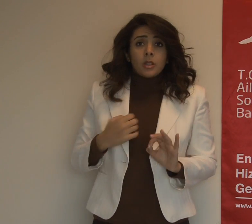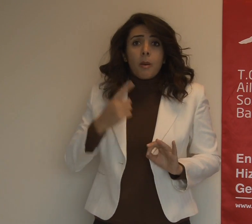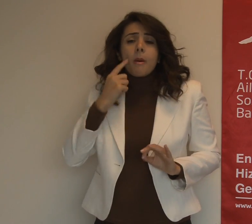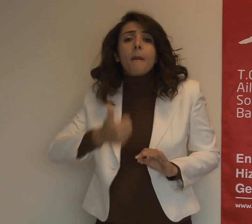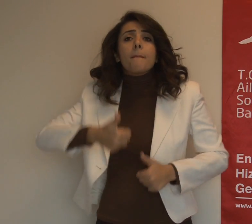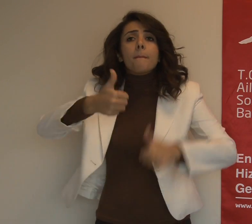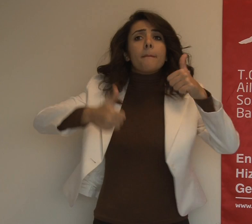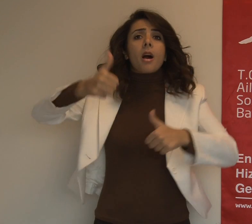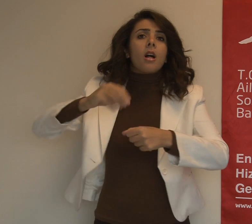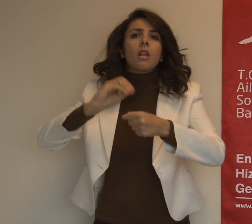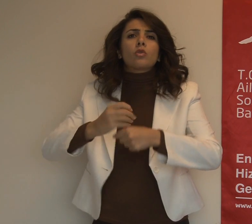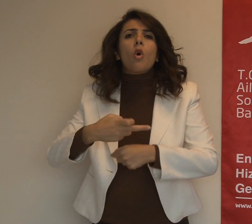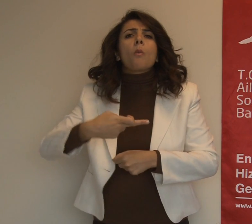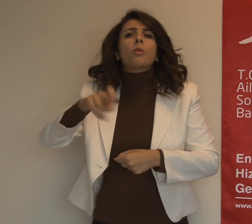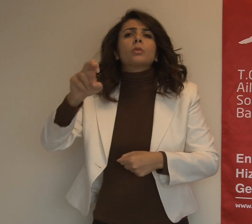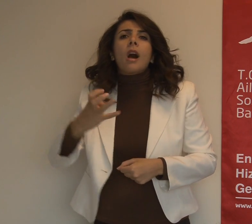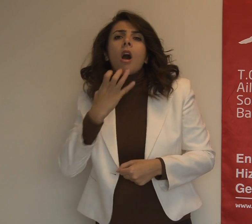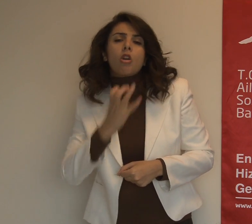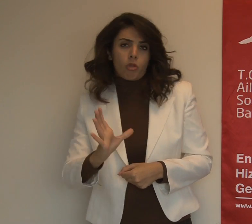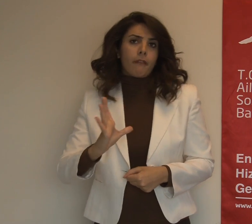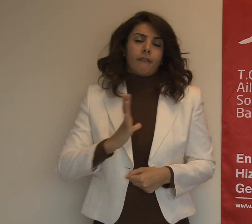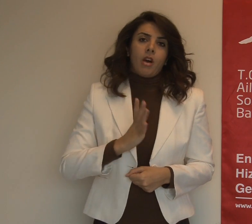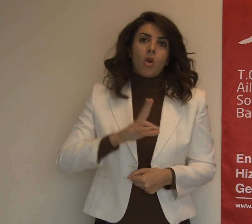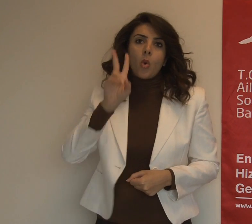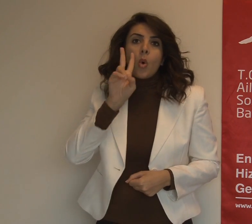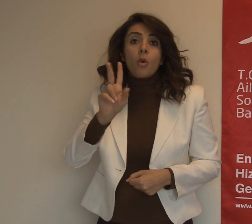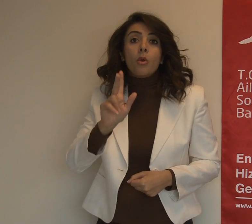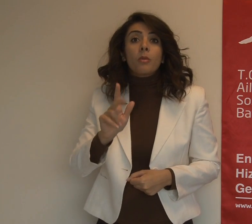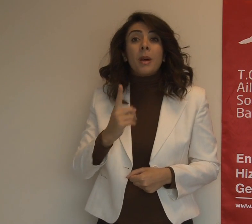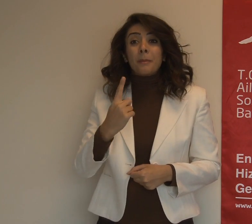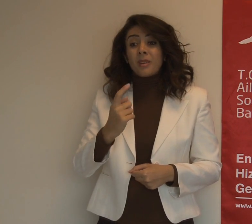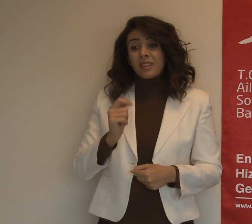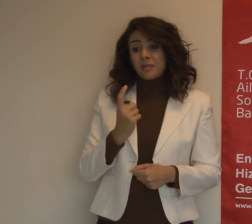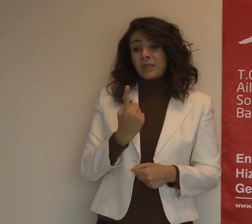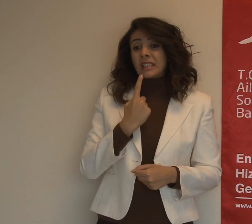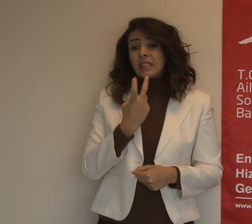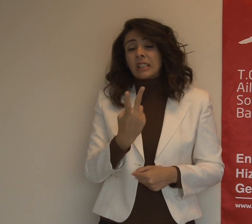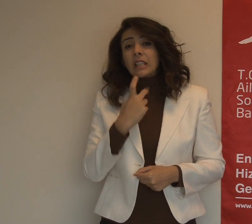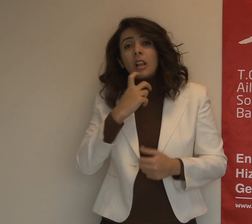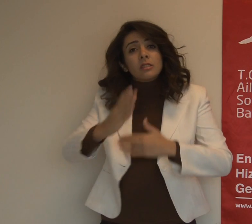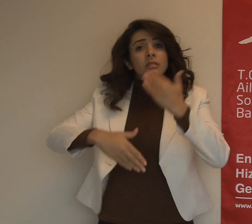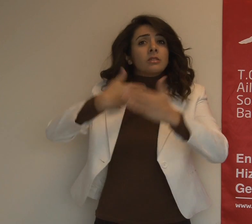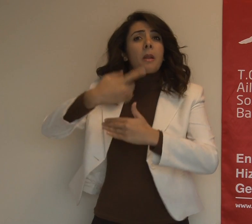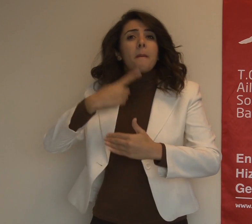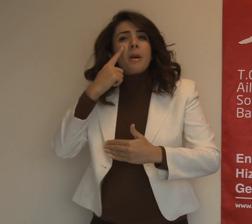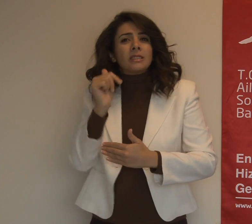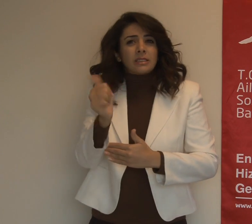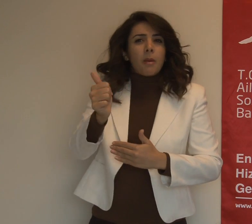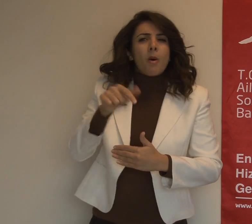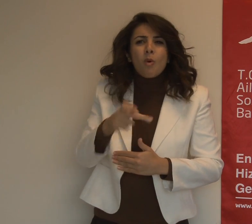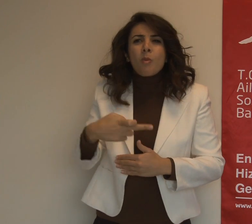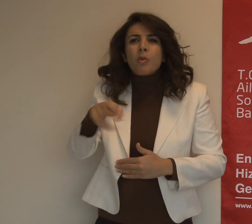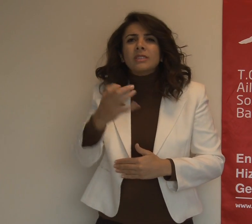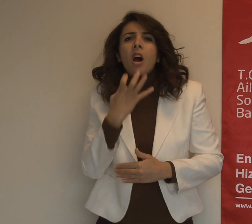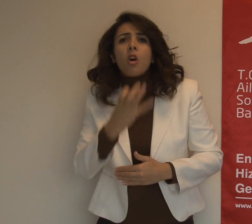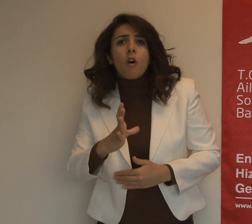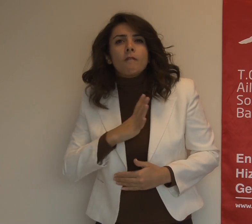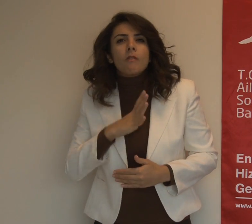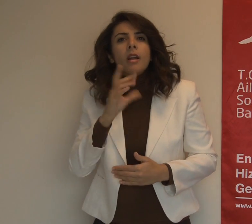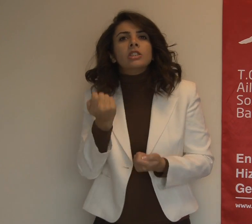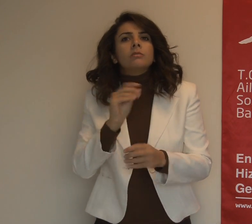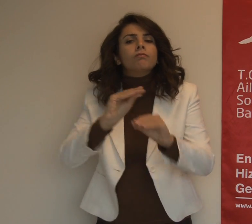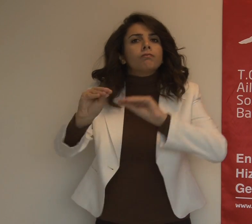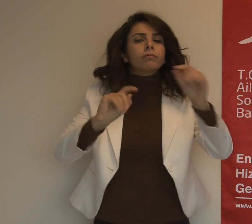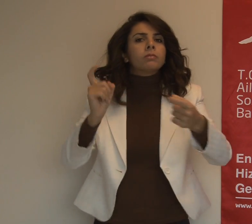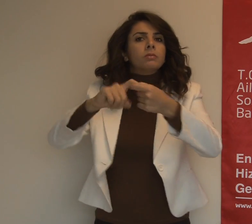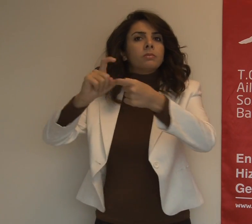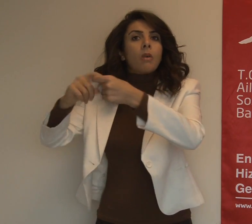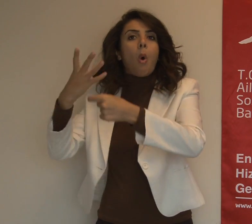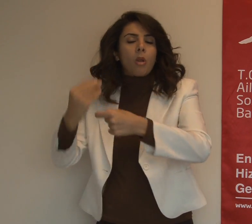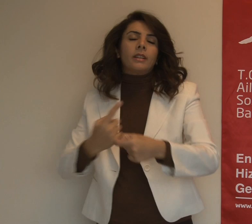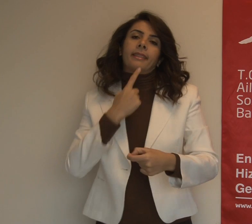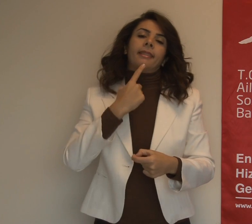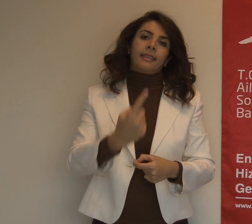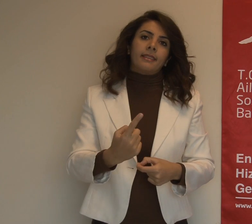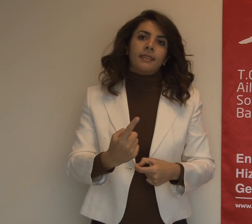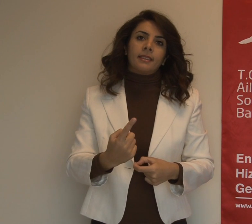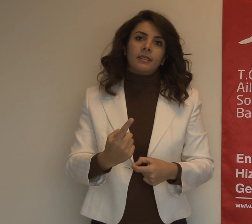hala bakanlıklarda boş kadroların olduğunu, önümüzdeki bir kaç yıl içinde bu boş kadrolara da atamalar yapılacağını bildirdi.